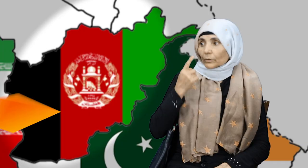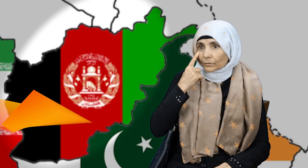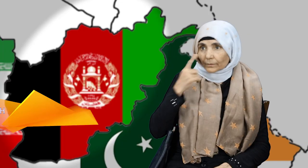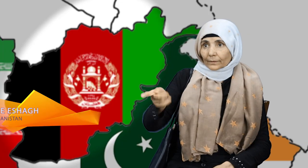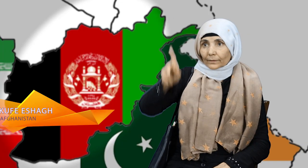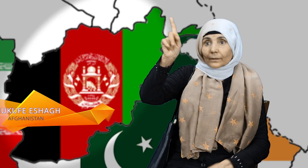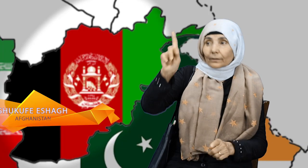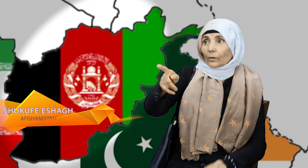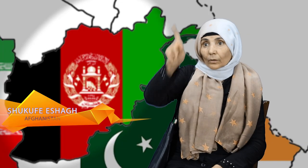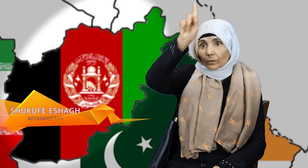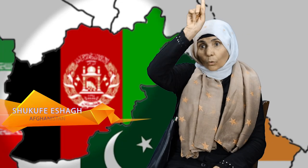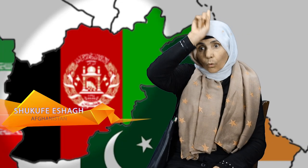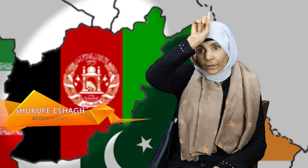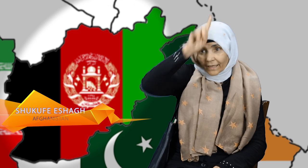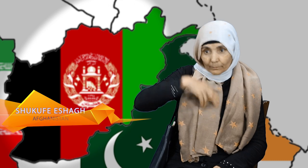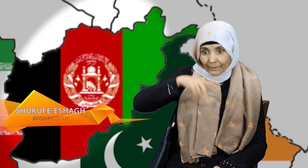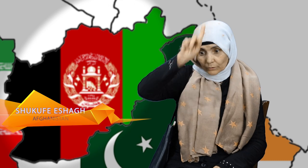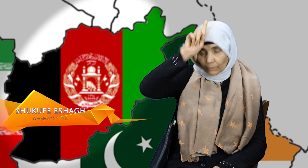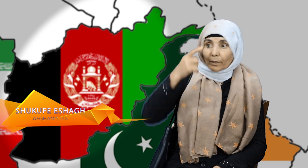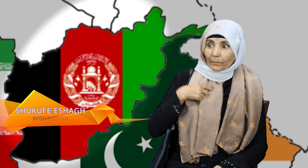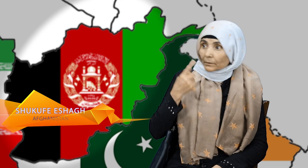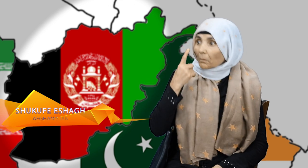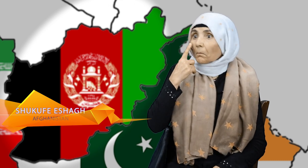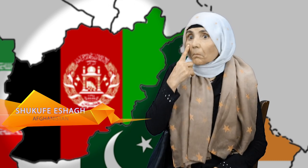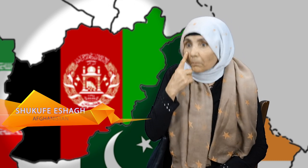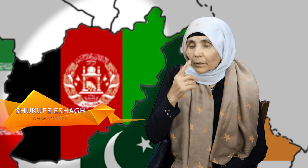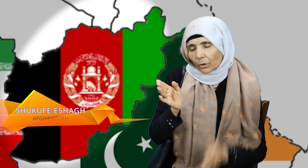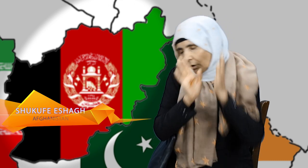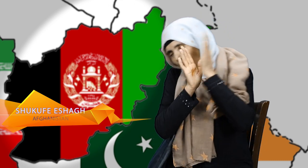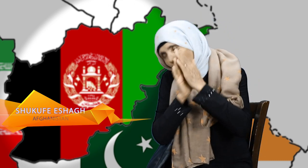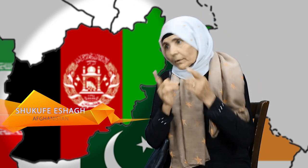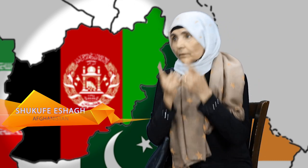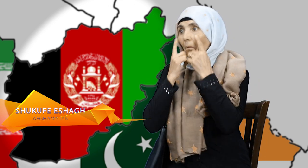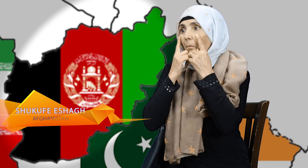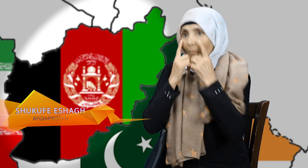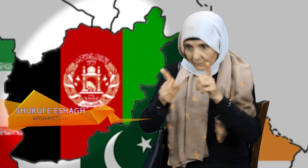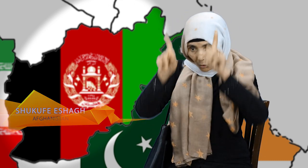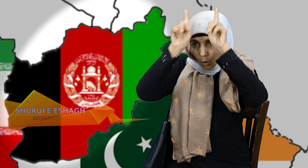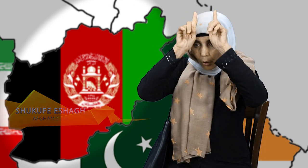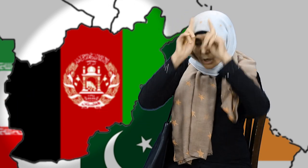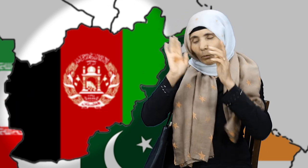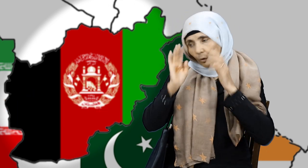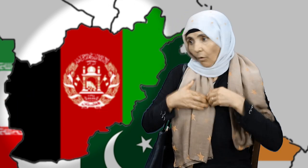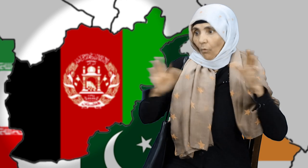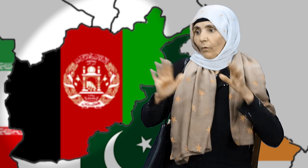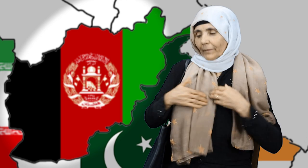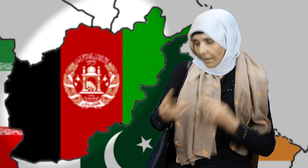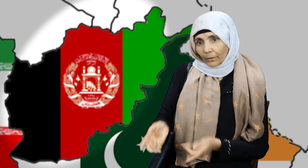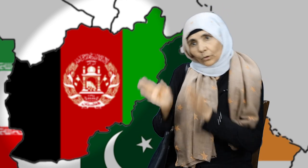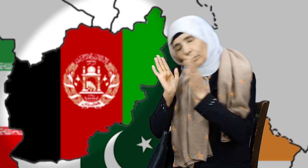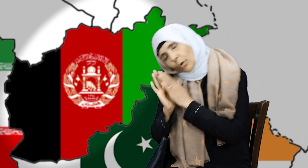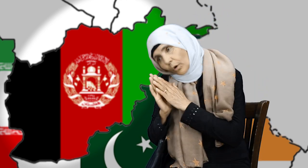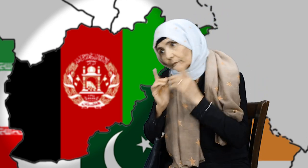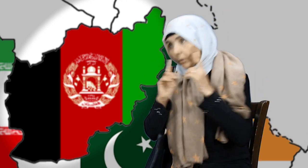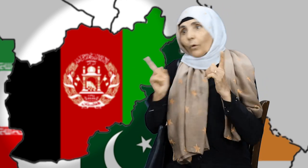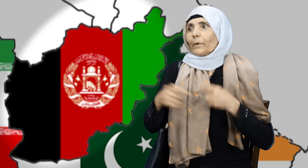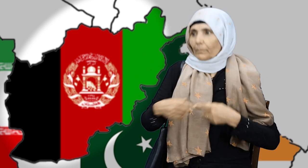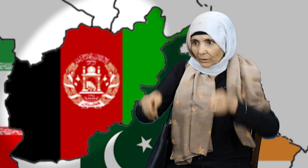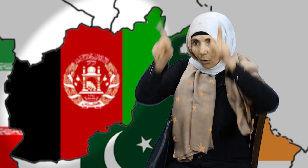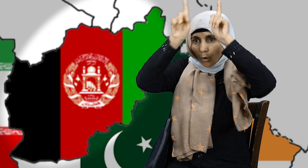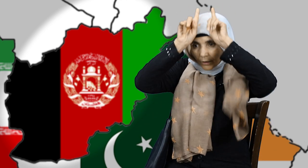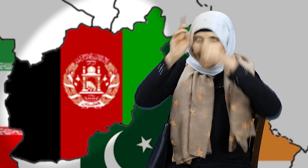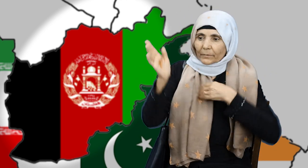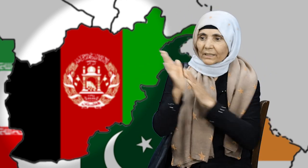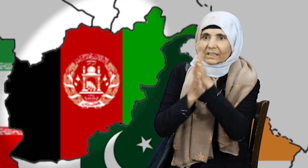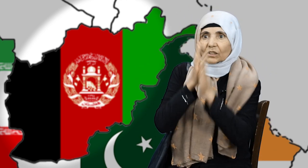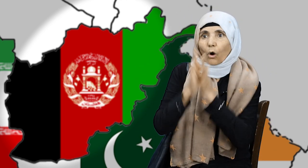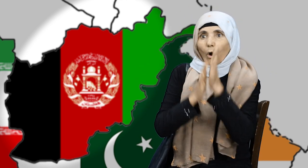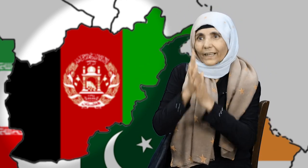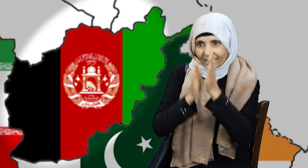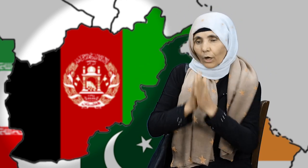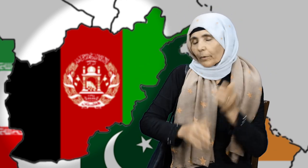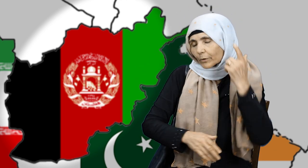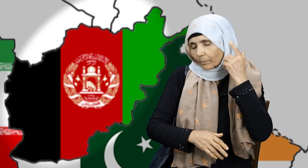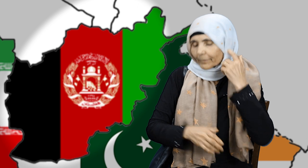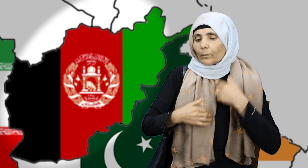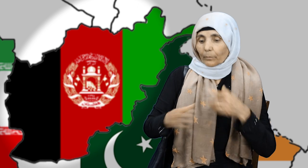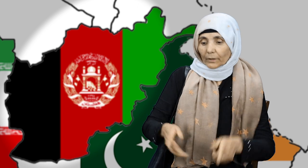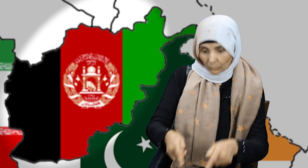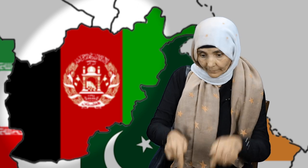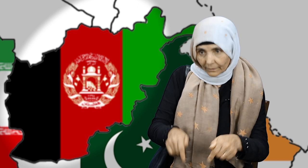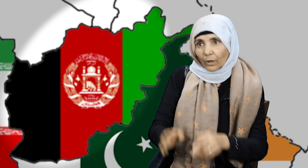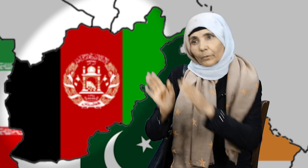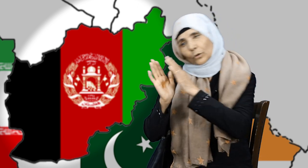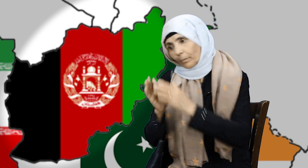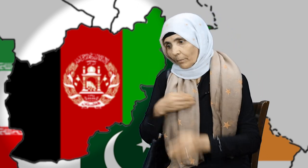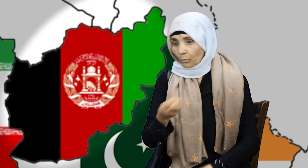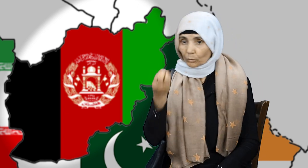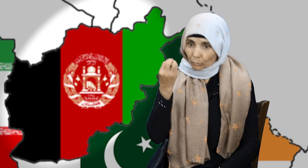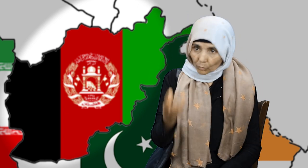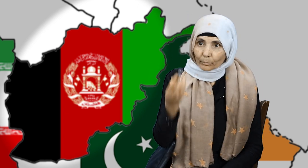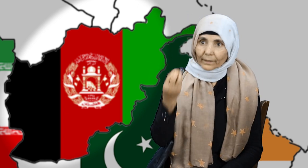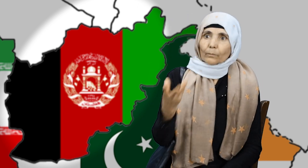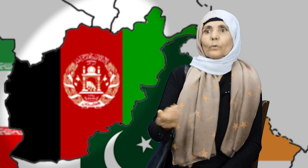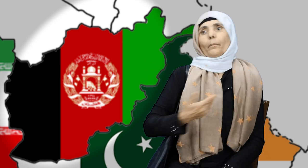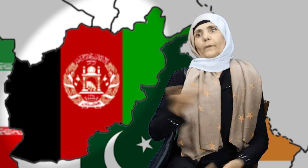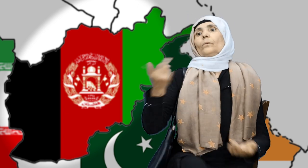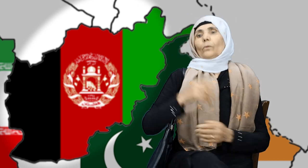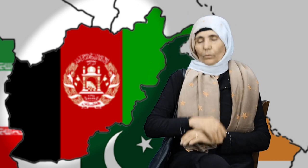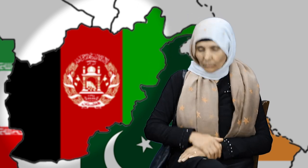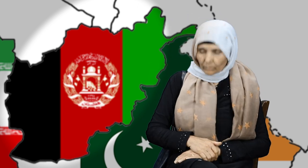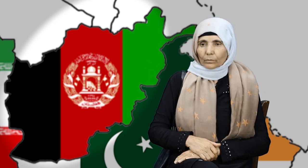Ich bin erstaunt vom Land Deutschland. Jeden Tag wenn ich erwache vom Neuen. Dies ist ein gutes Deutschland!